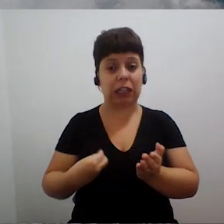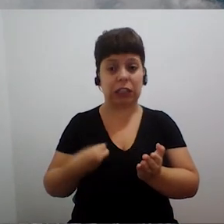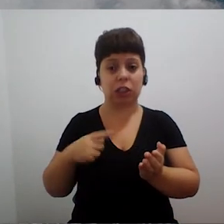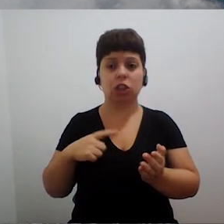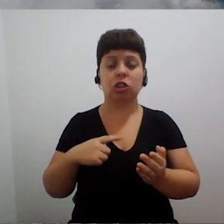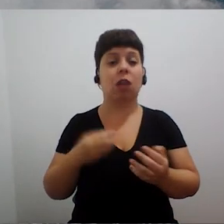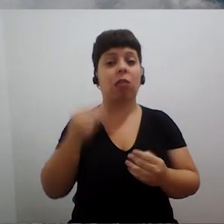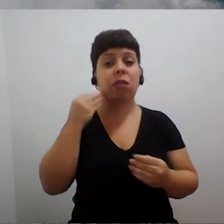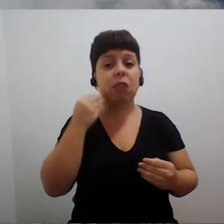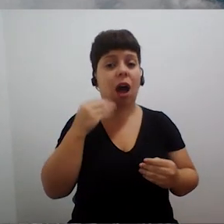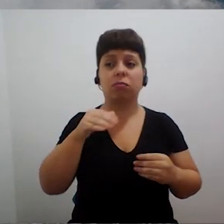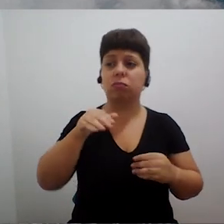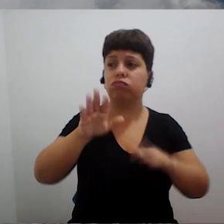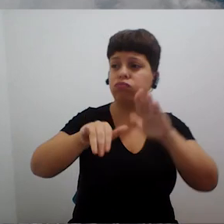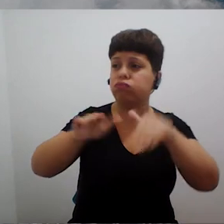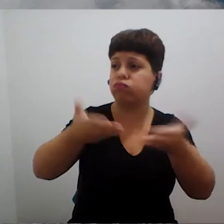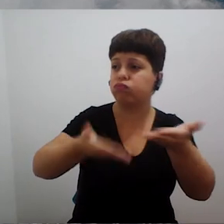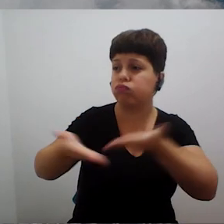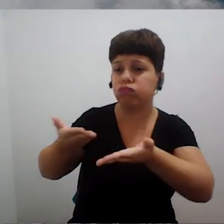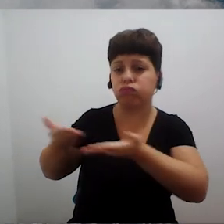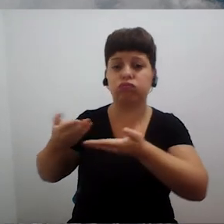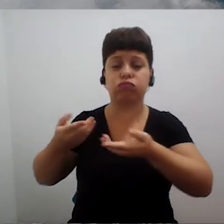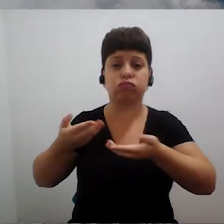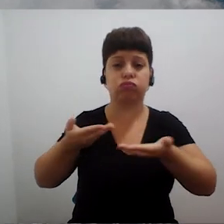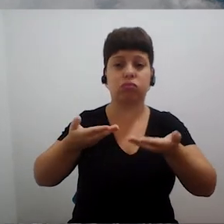uma preocupação de interação, nem projeto de missão.